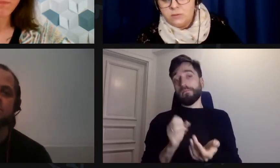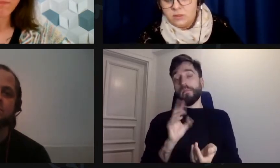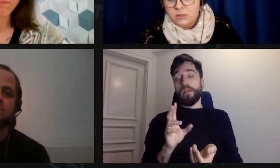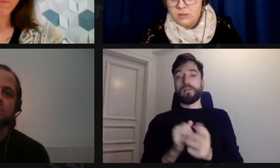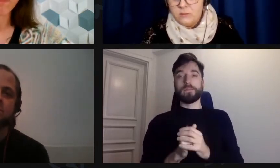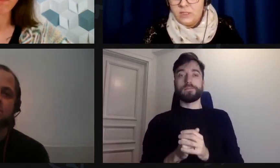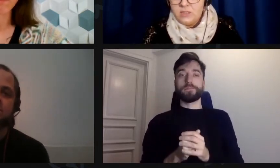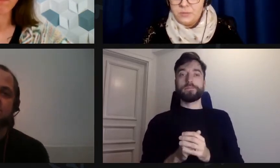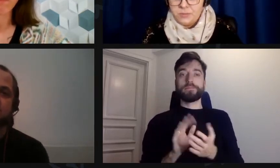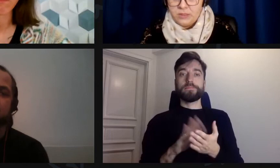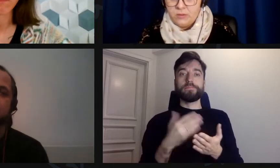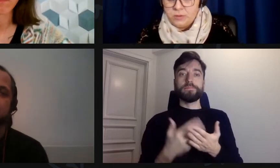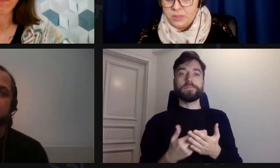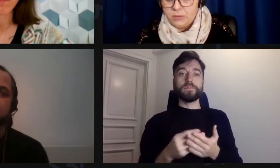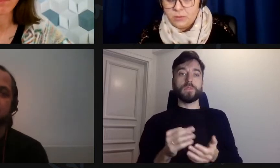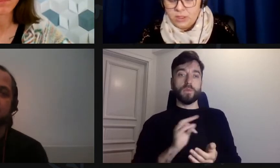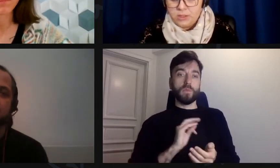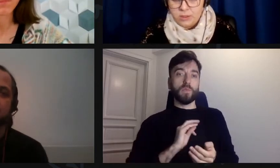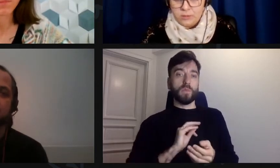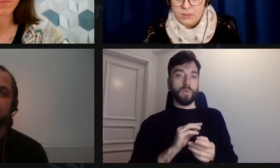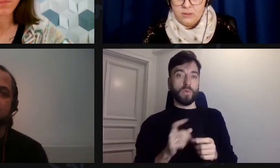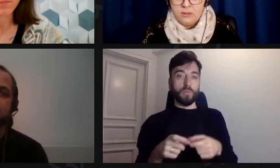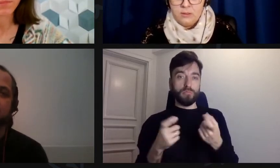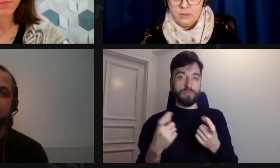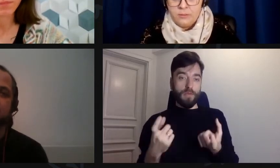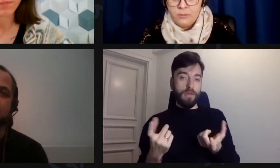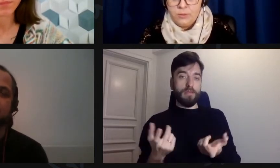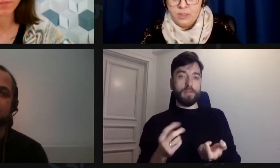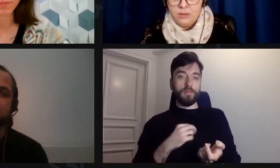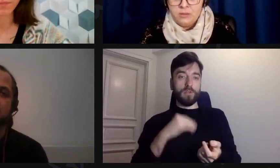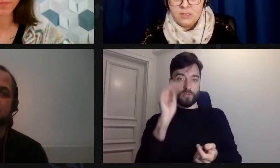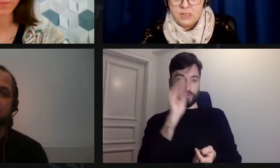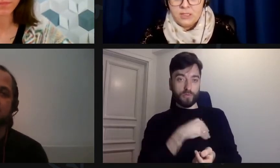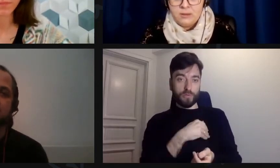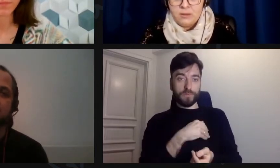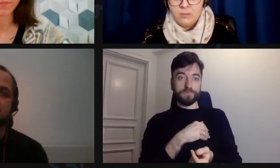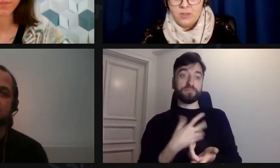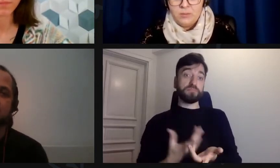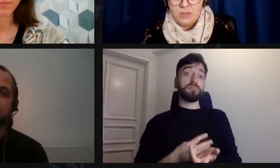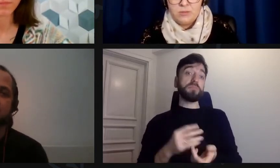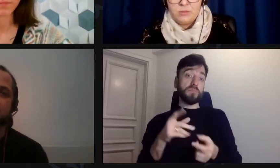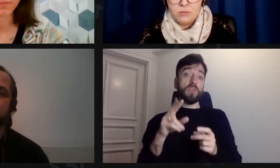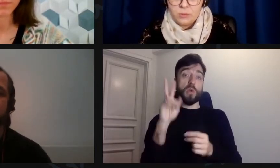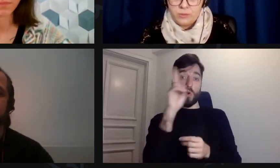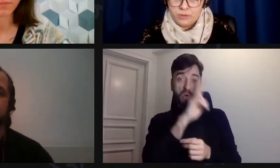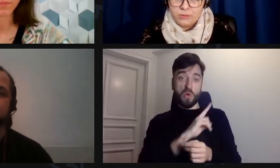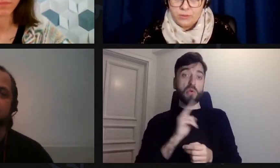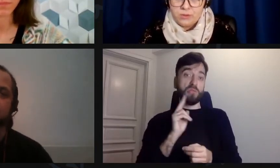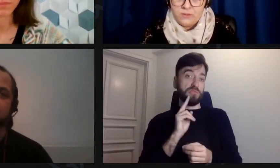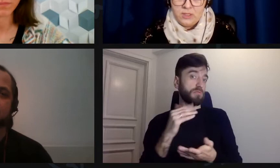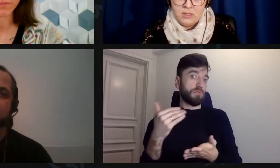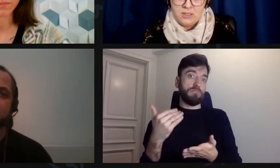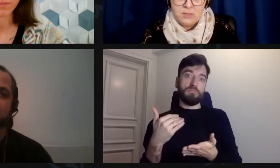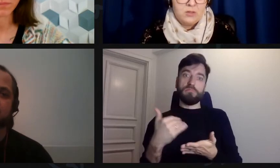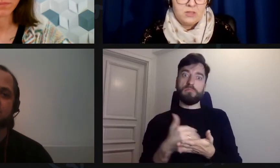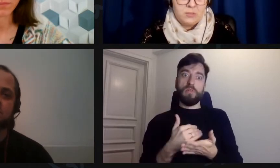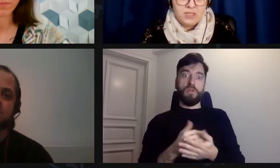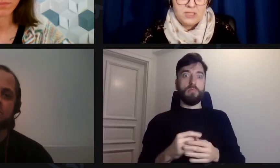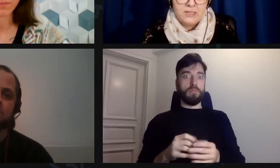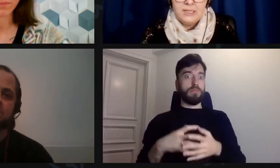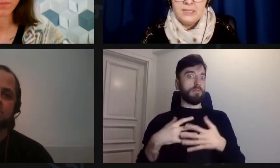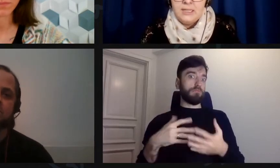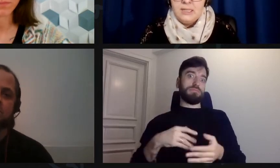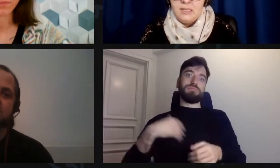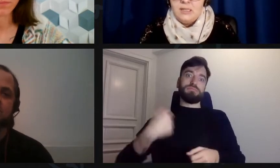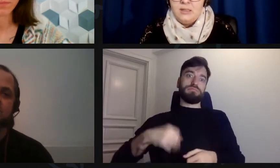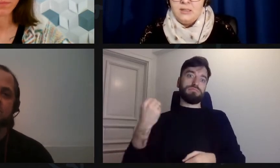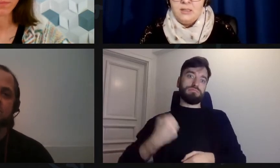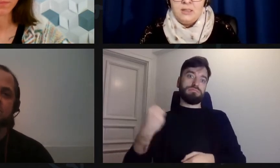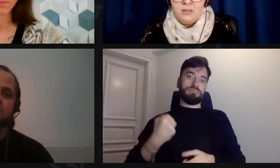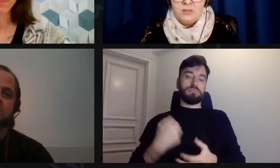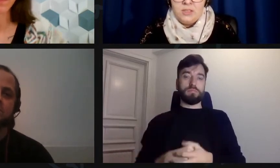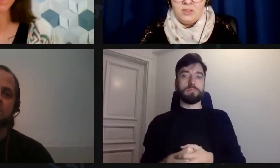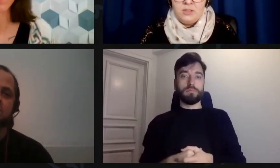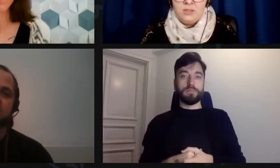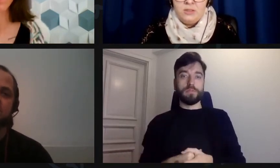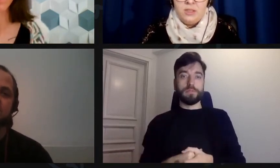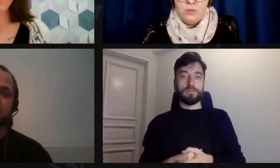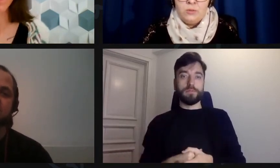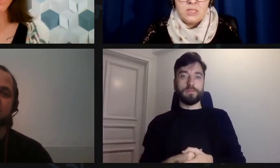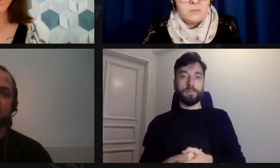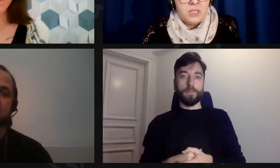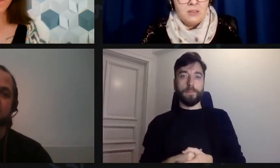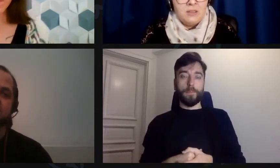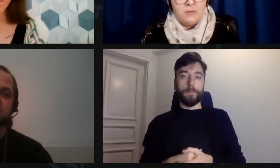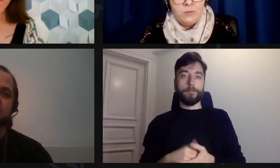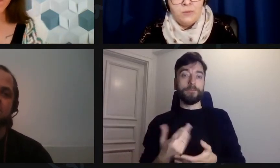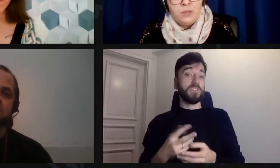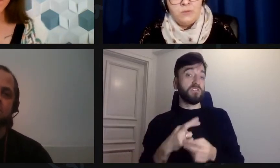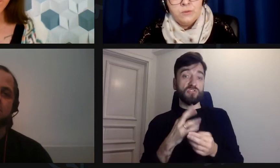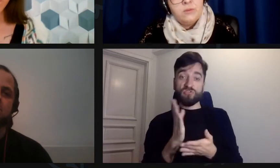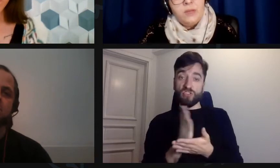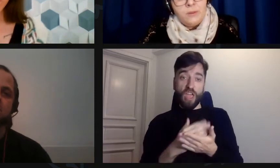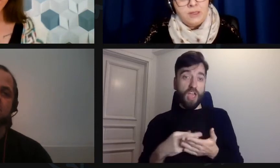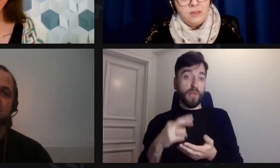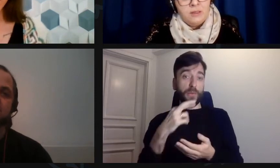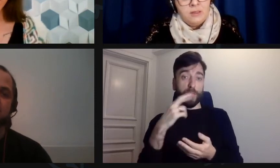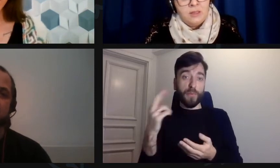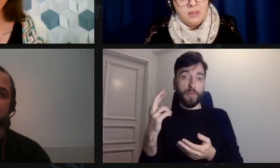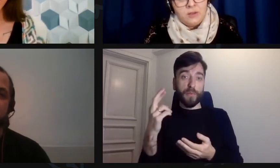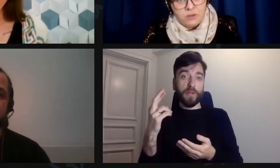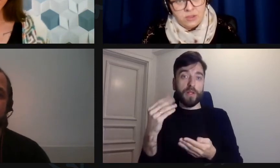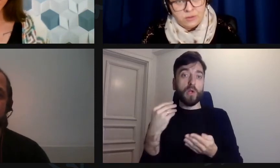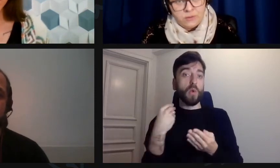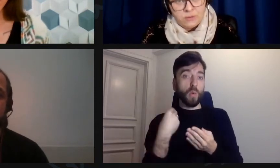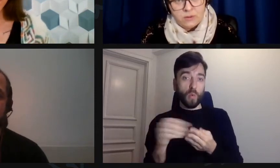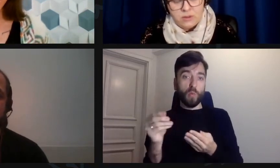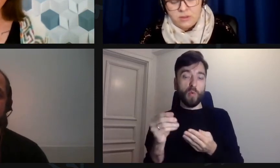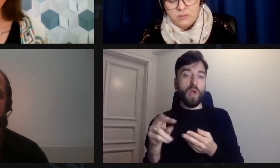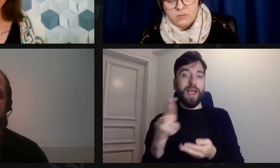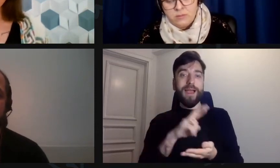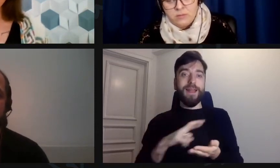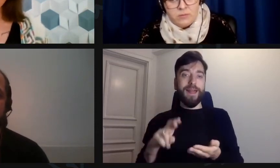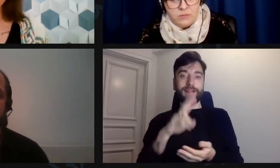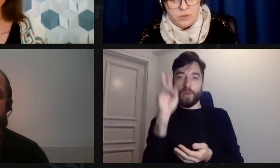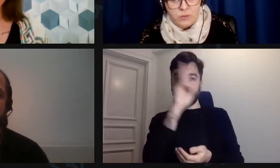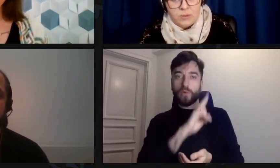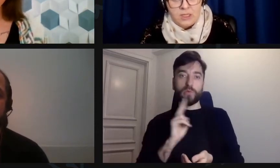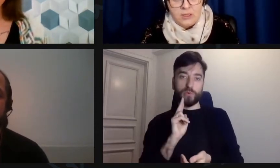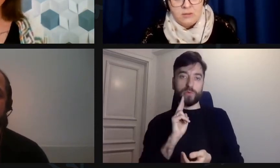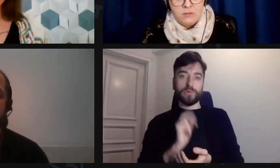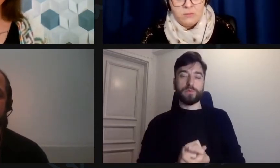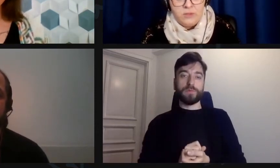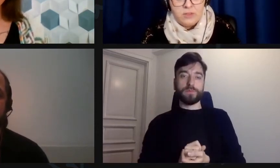Katarzyna- w przypadku mojej szkoły tutaj rodzice byli bardzo duża pomocą do rozwinięcia samego zaplecza dlatego, że niektóre sprzęty ufundowała rada rodziców,